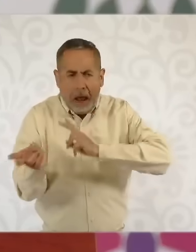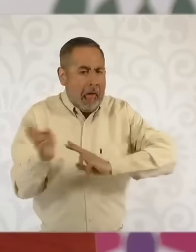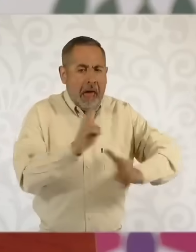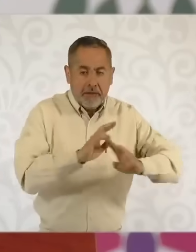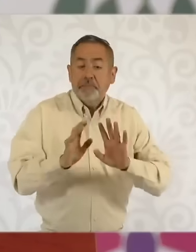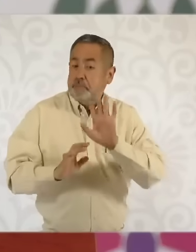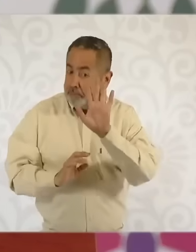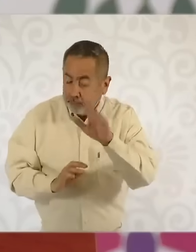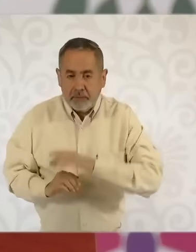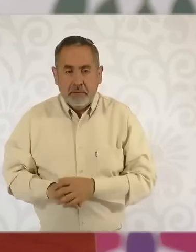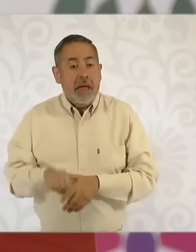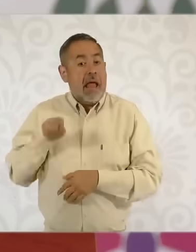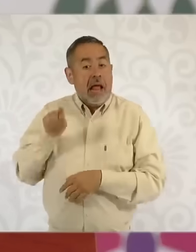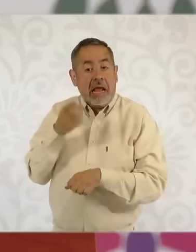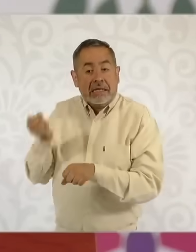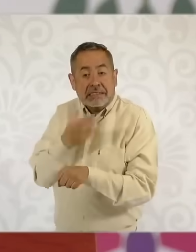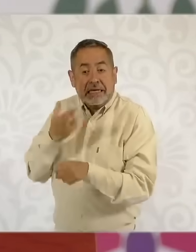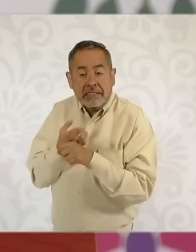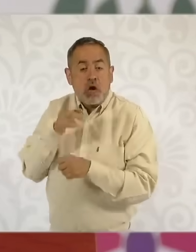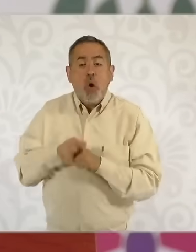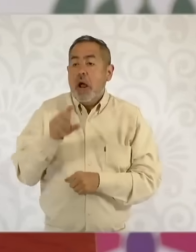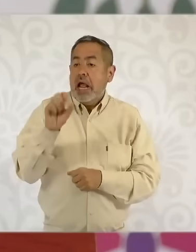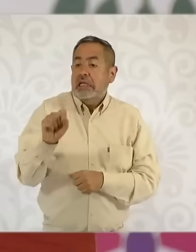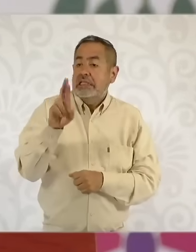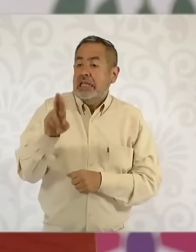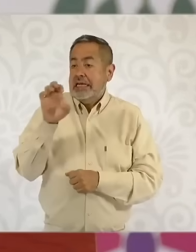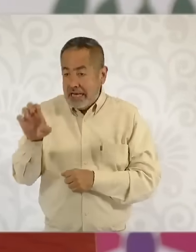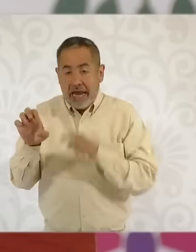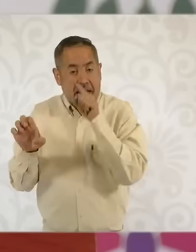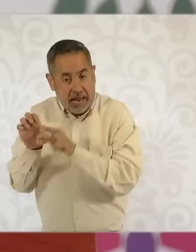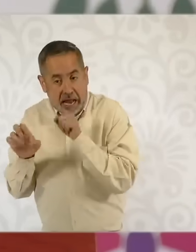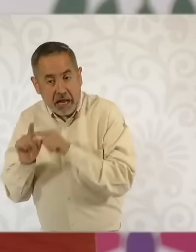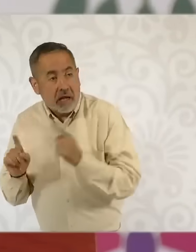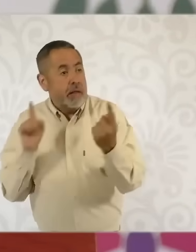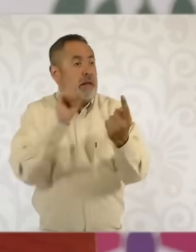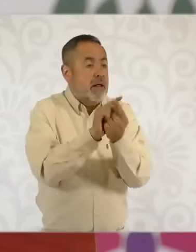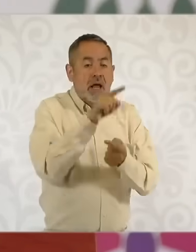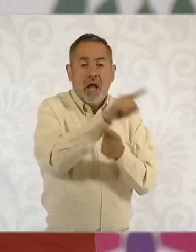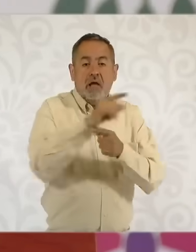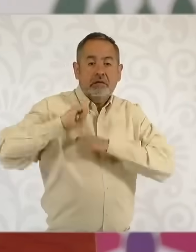que tuvo el secretario de Relaciones Exteriores con el secretario del Departamento de Estado Marco